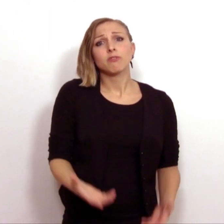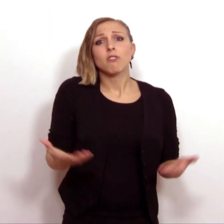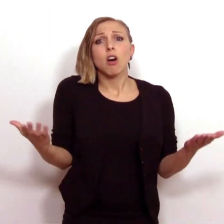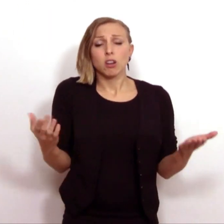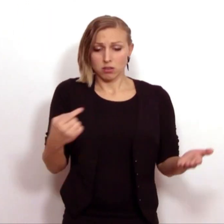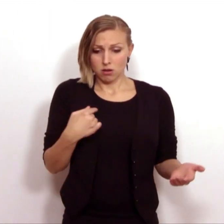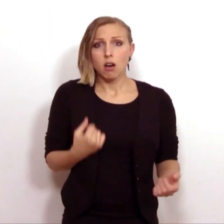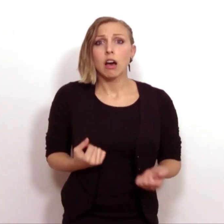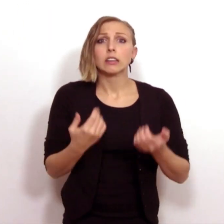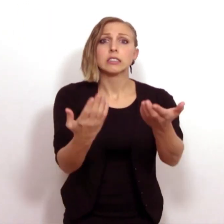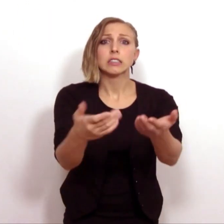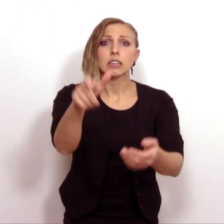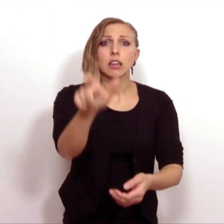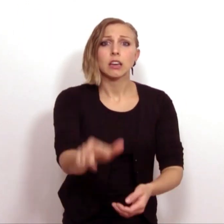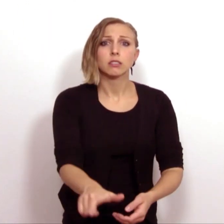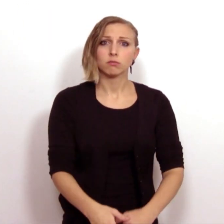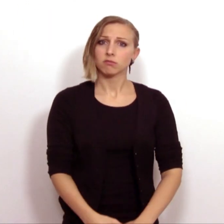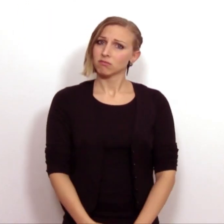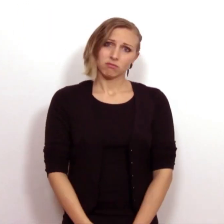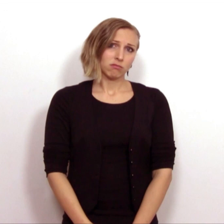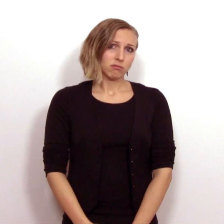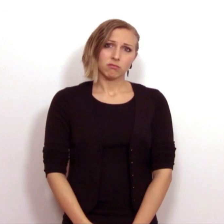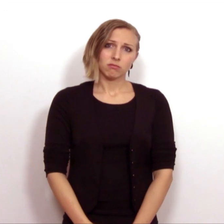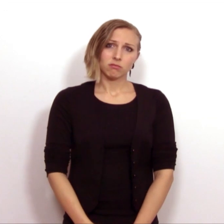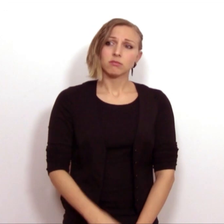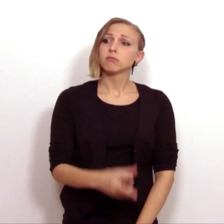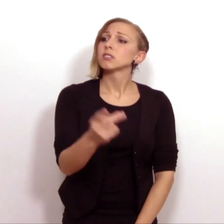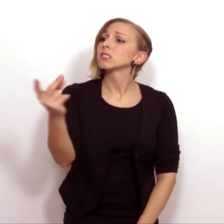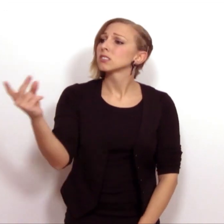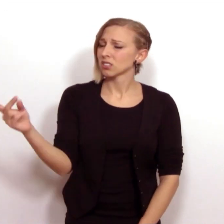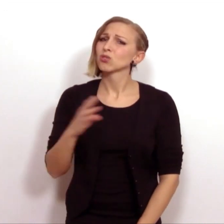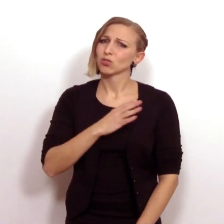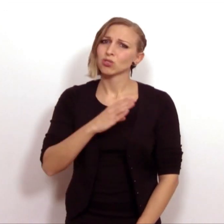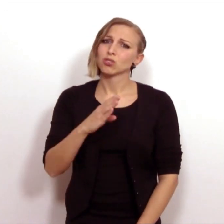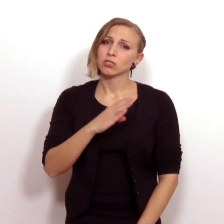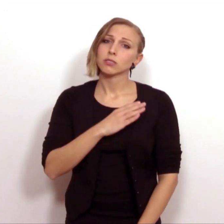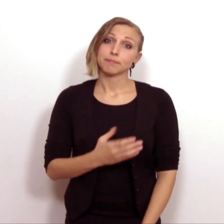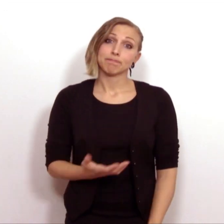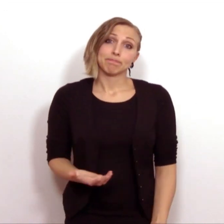Vad har jag att ge dig, som ingen annan har?